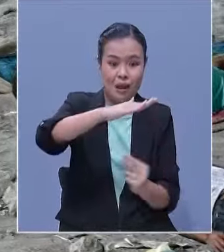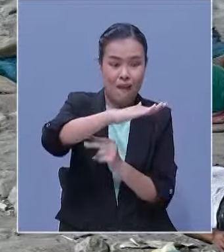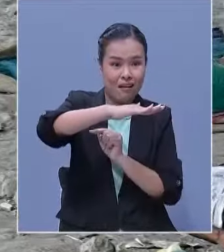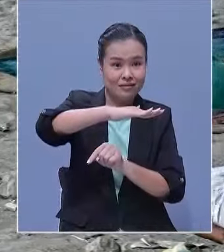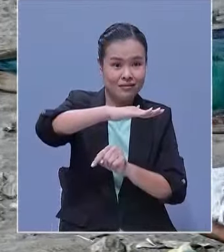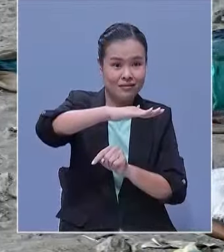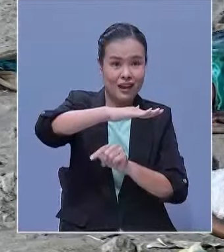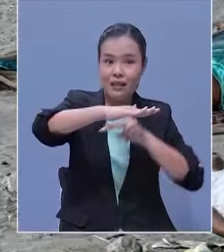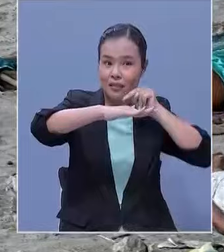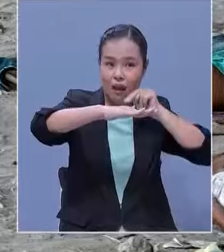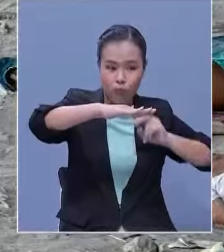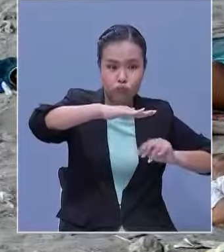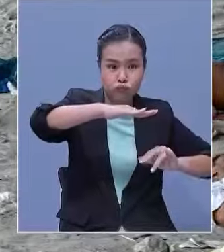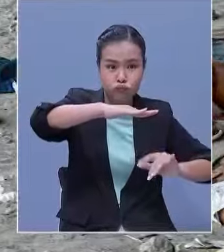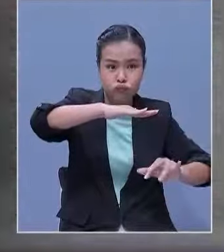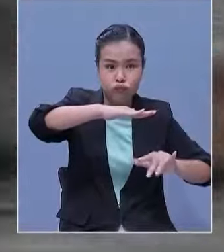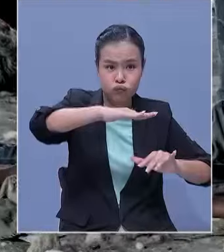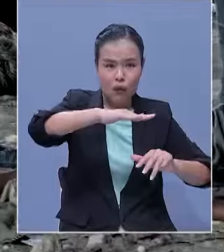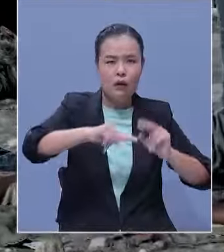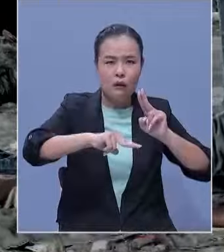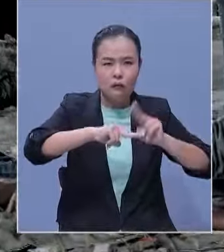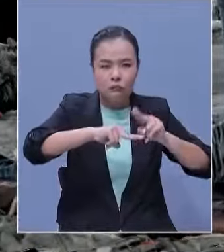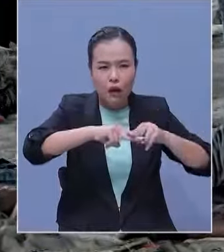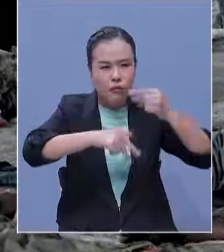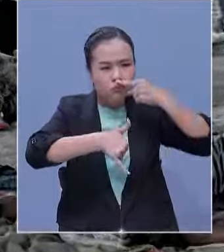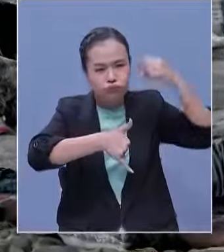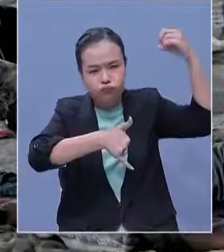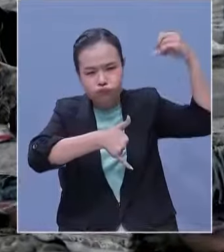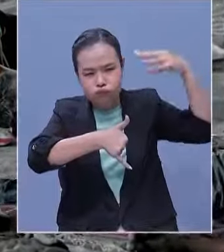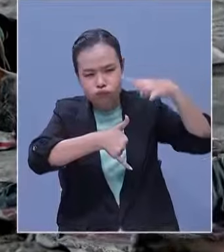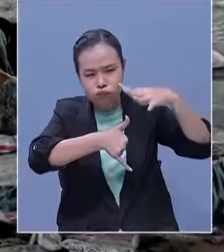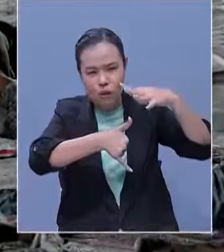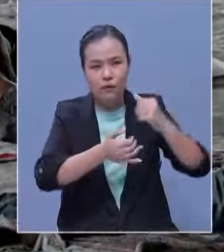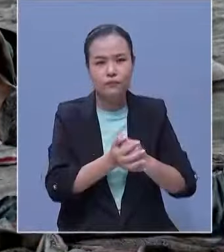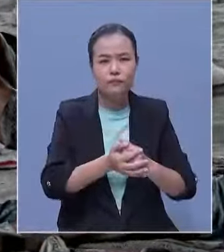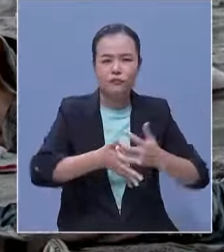ฝั่งแม่น้ำยมุนานั่งหลบแดดกันแบบนี้ใน ช่วงบ่ายค่ะท่ามกลางคลื่นความร้อนในกรุง